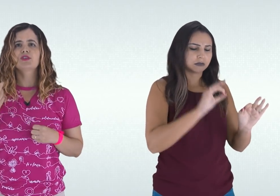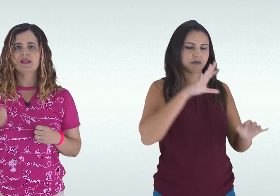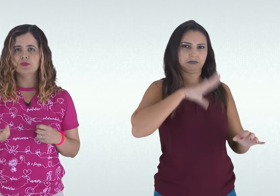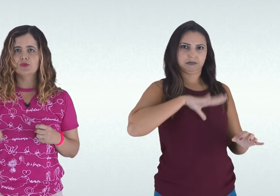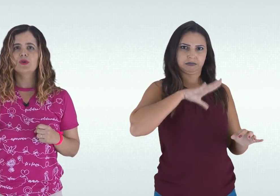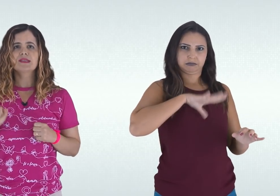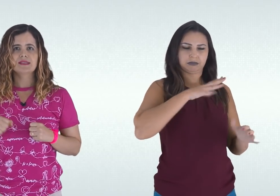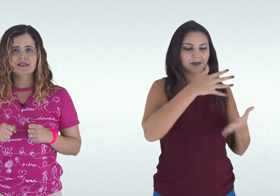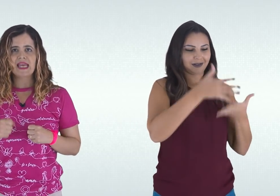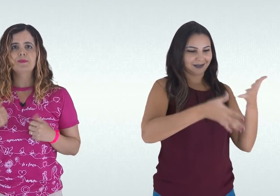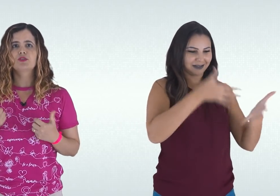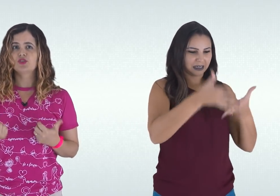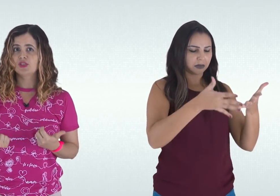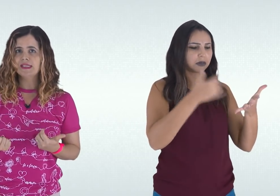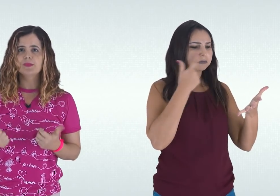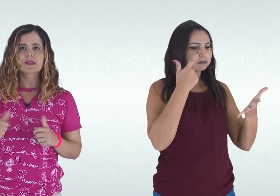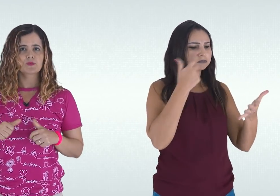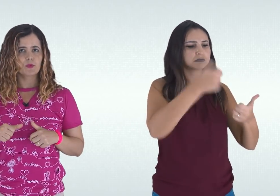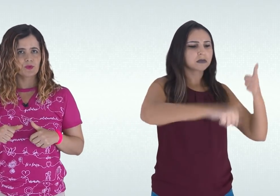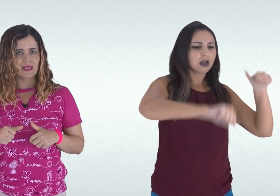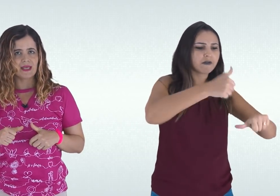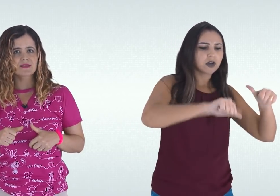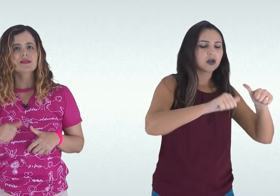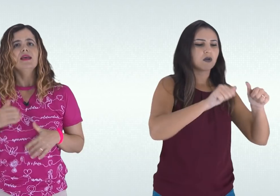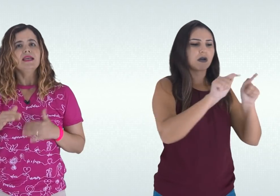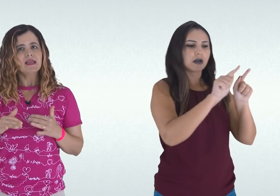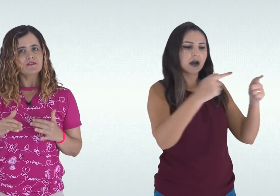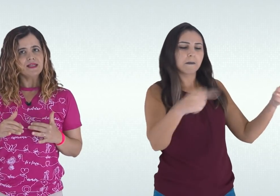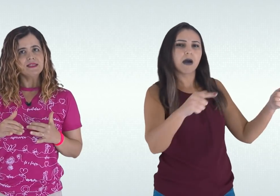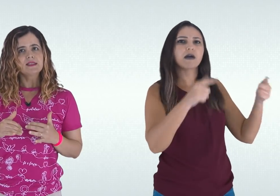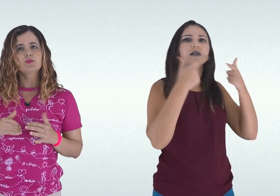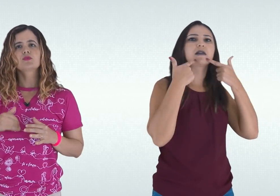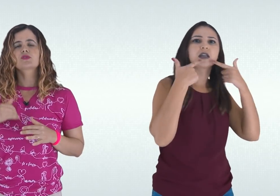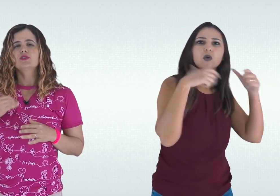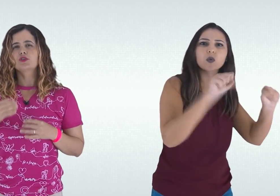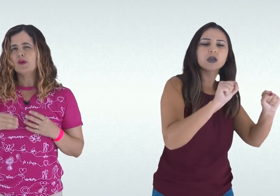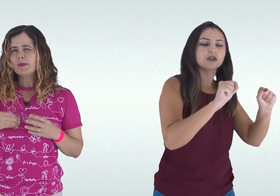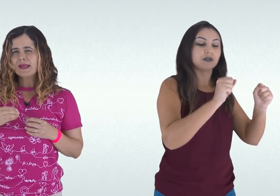tradutores intérpretes de libras/português e avaliamos de forma mais